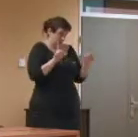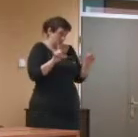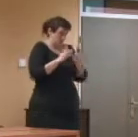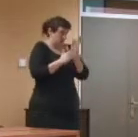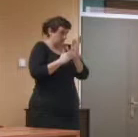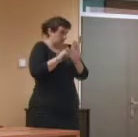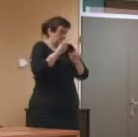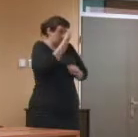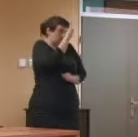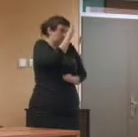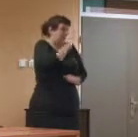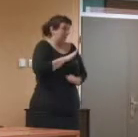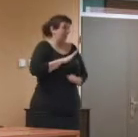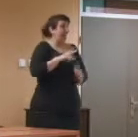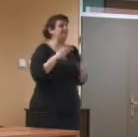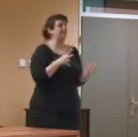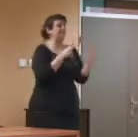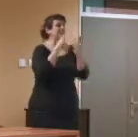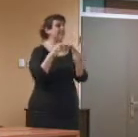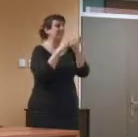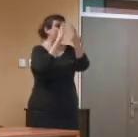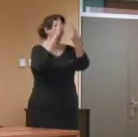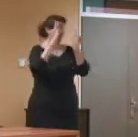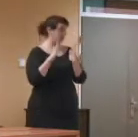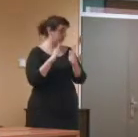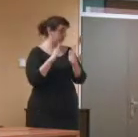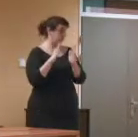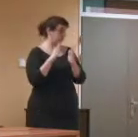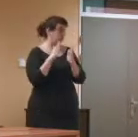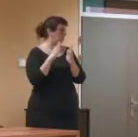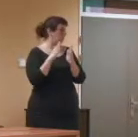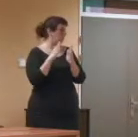House of Cards, o alguna de estas series americanas de escándalos, porque